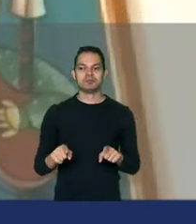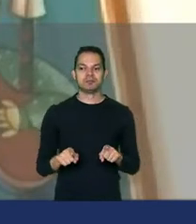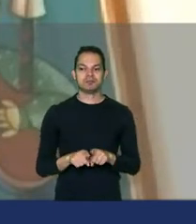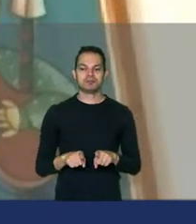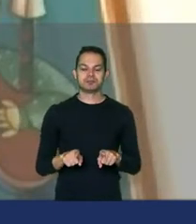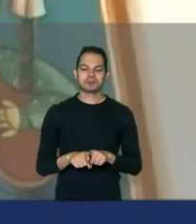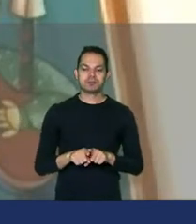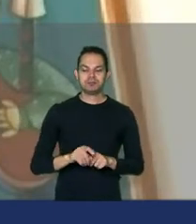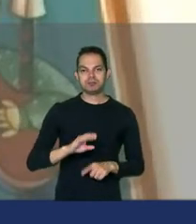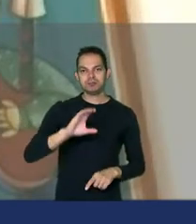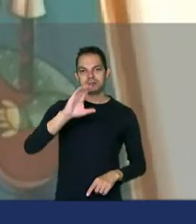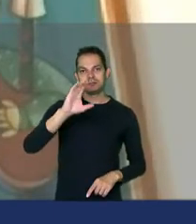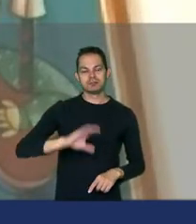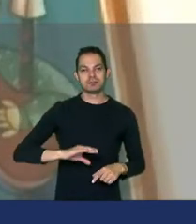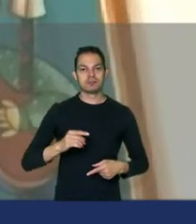POVO E A SOBERANIA E CIDADANIA POLÍTICA DAS MULHERES